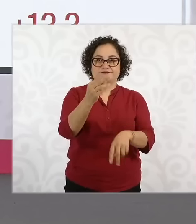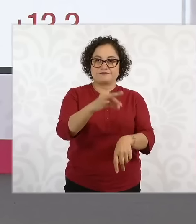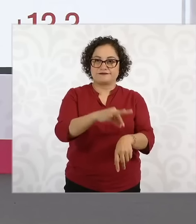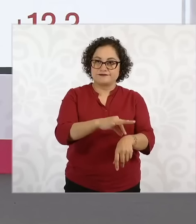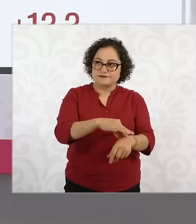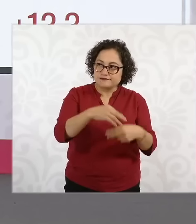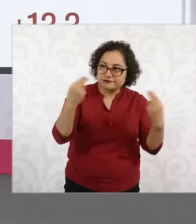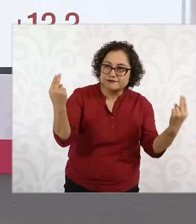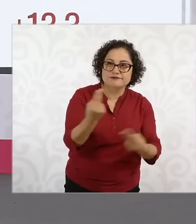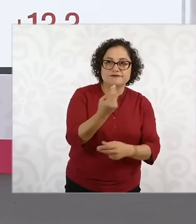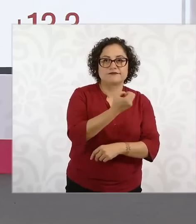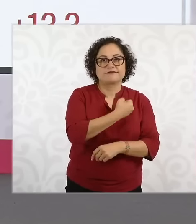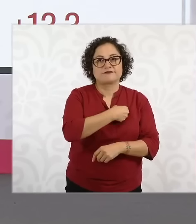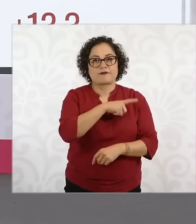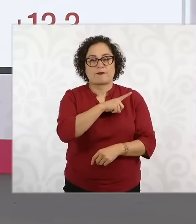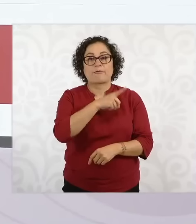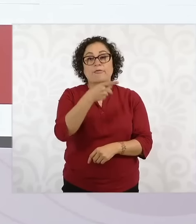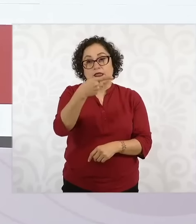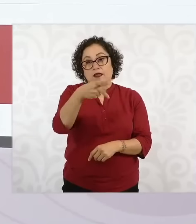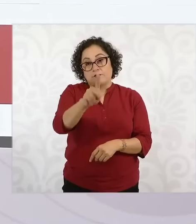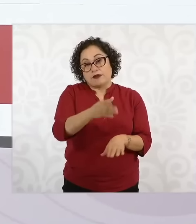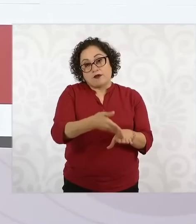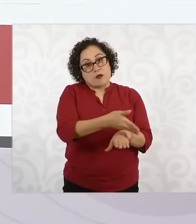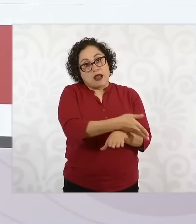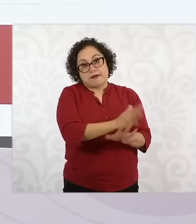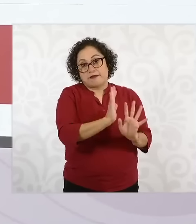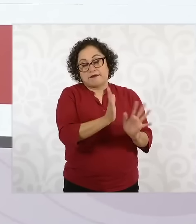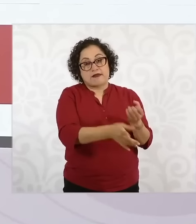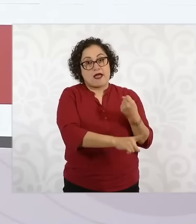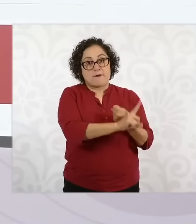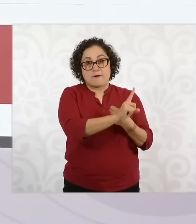Sin embargo, ya tenías problemas muy graves de diabetes, de hipertensión,